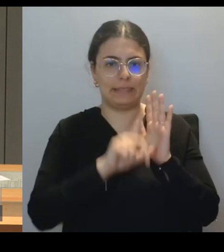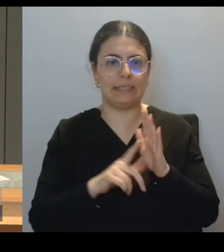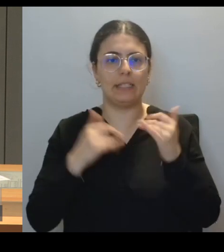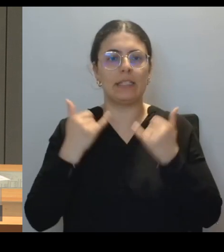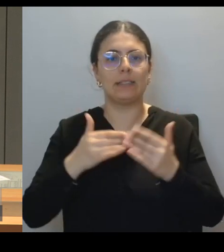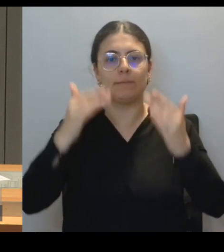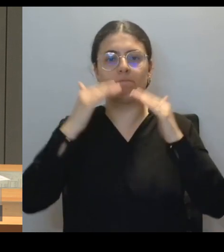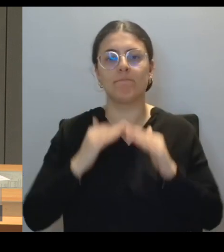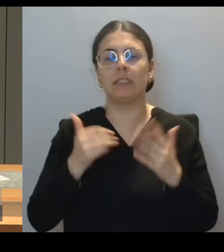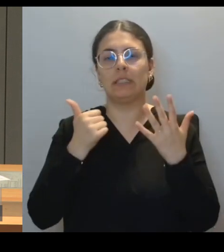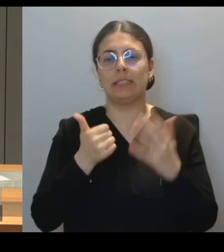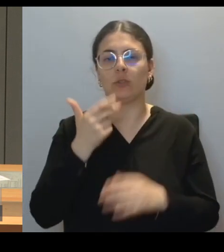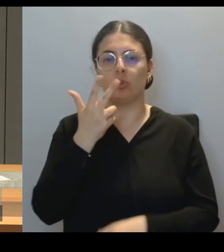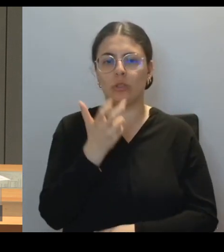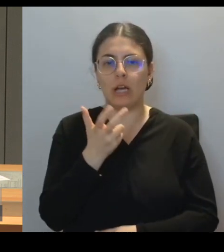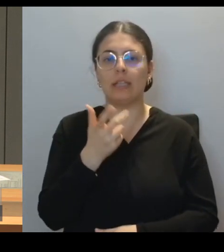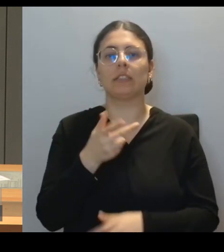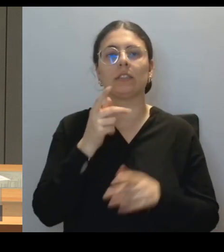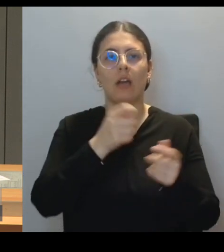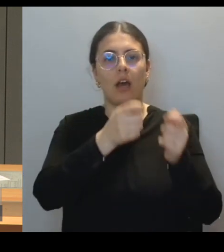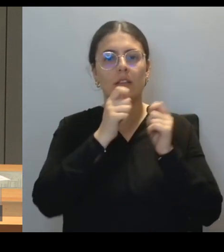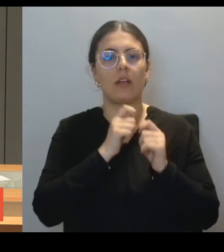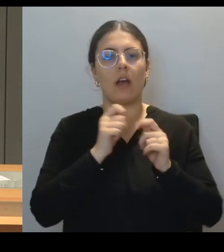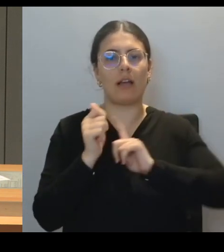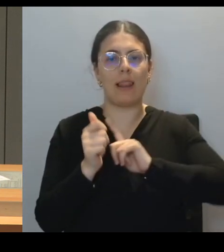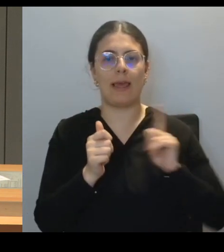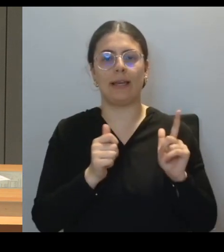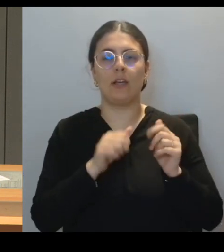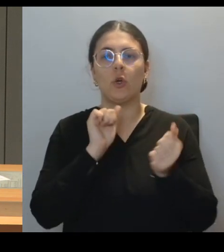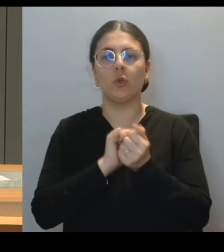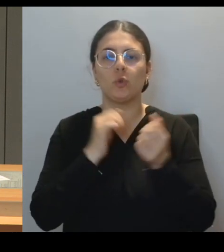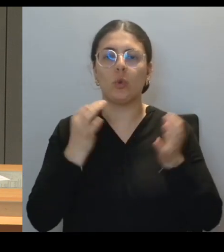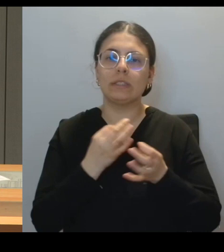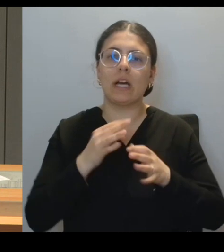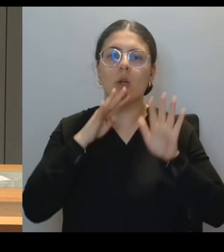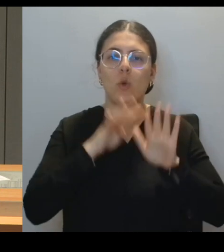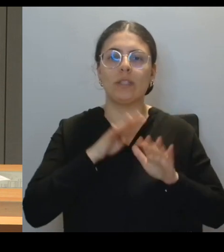Drucksache 19/14.086 Bundesweiter Abschiebestopp für Jesidinnen und